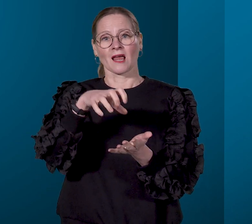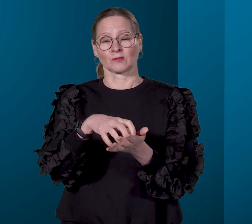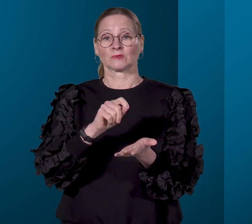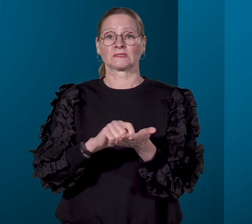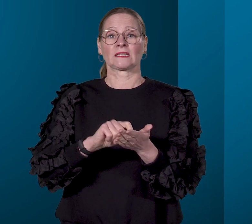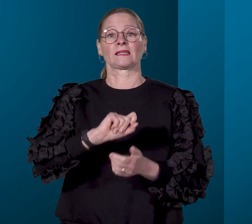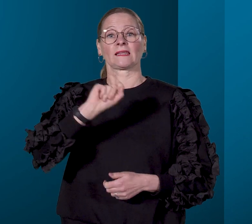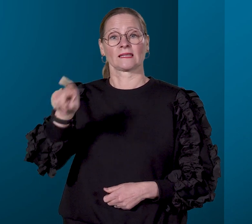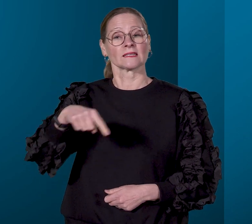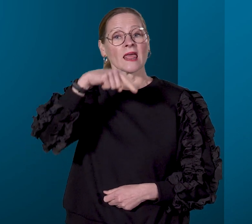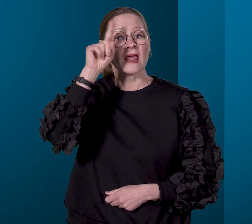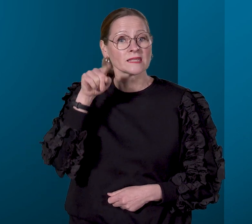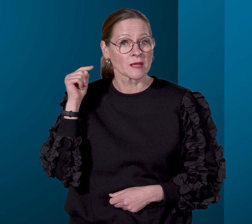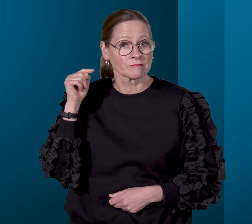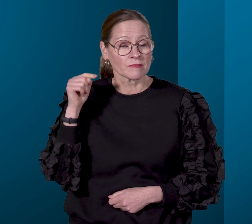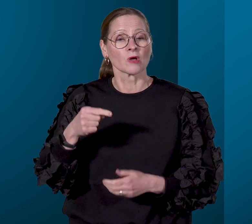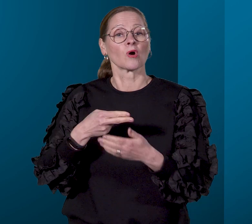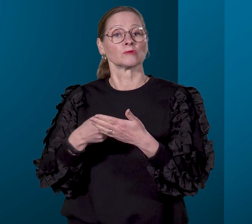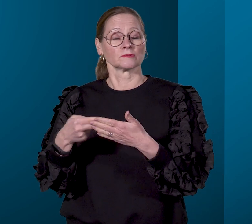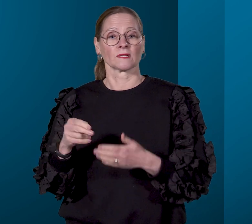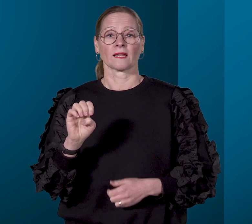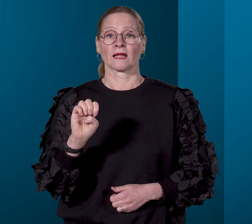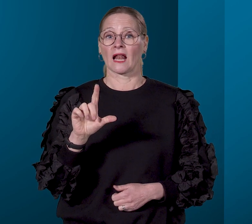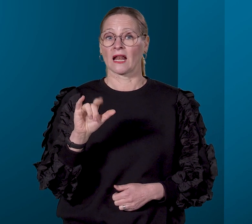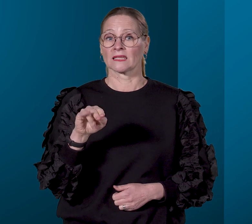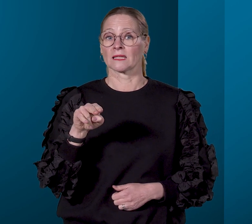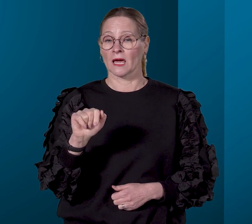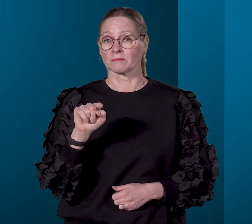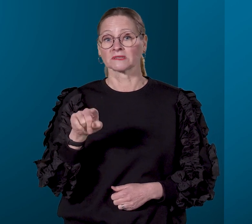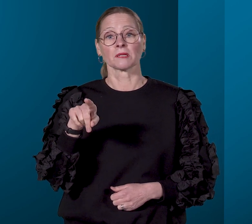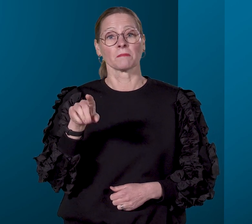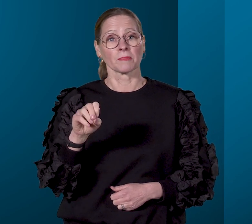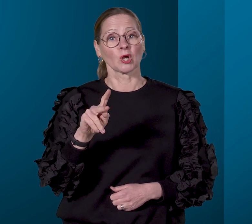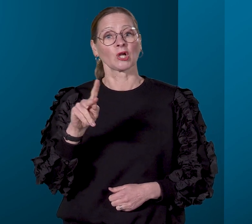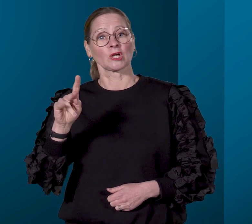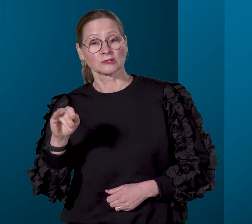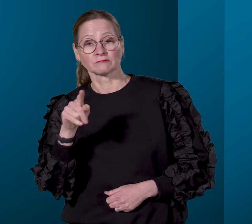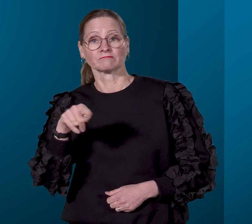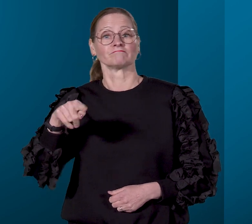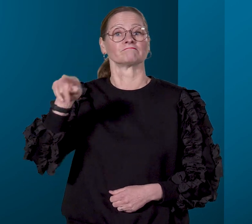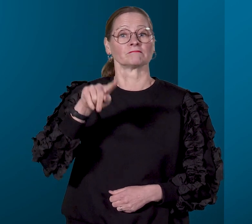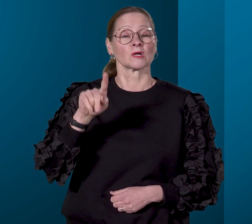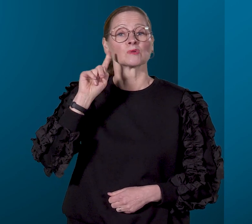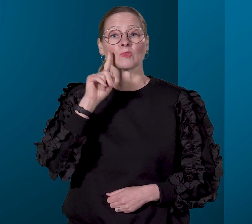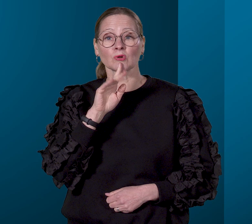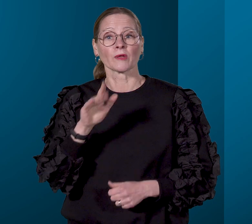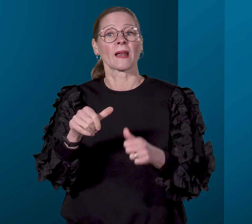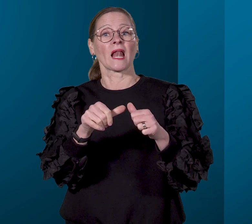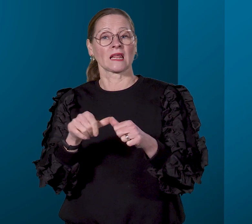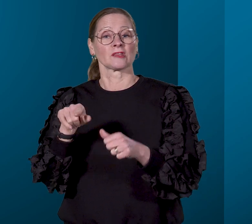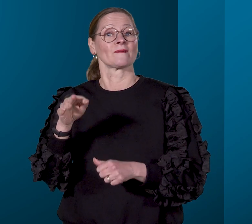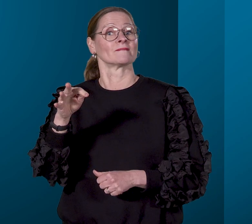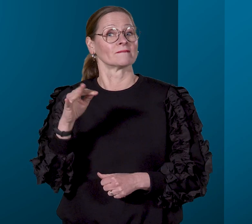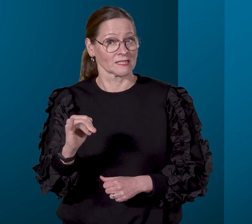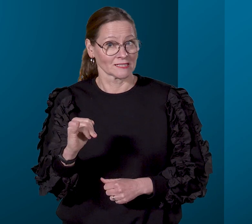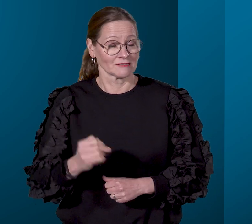hallituksen sihteerille osoitteeseen elina.pokki@kuurojenliitto.fi